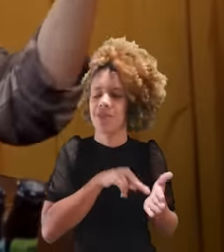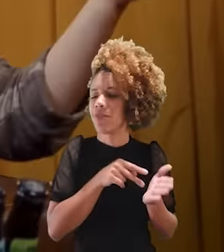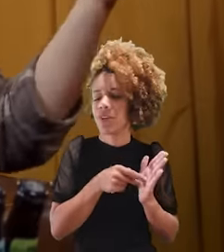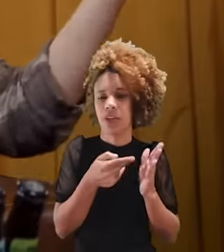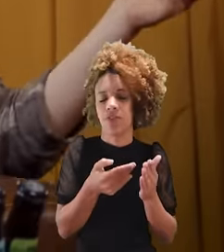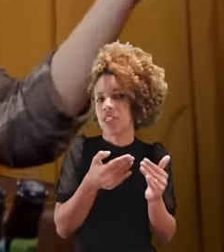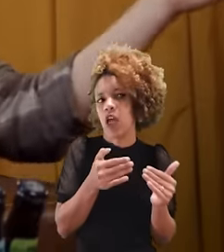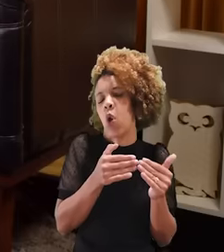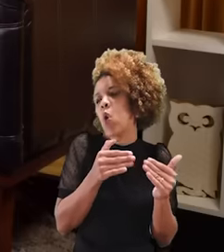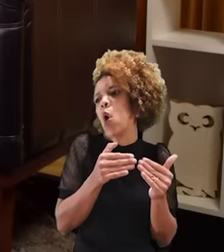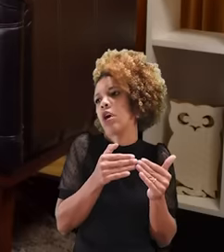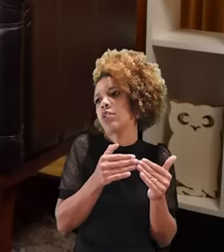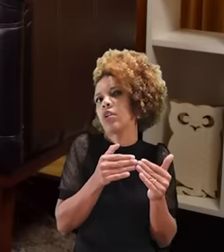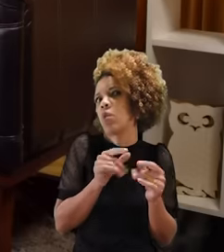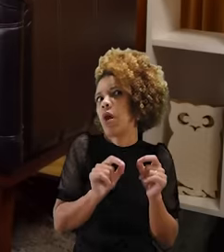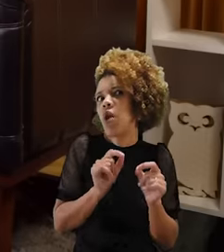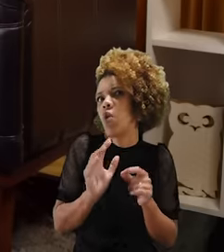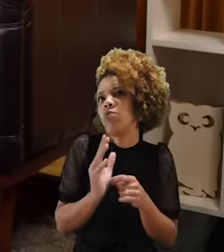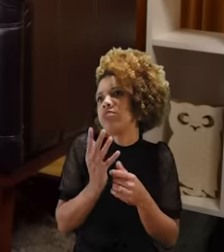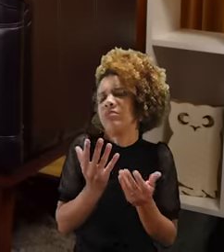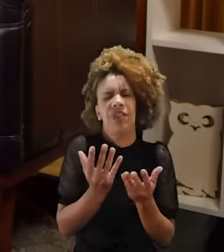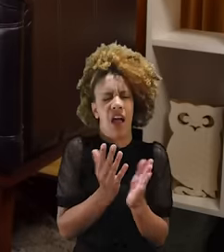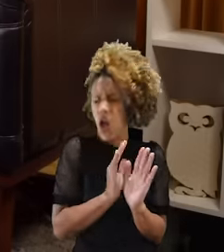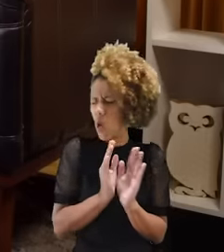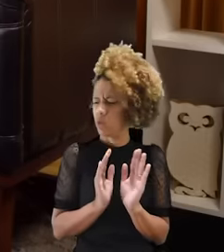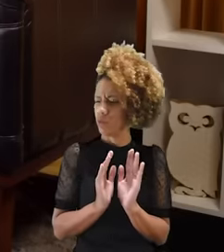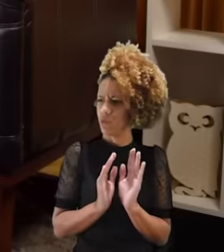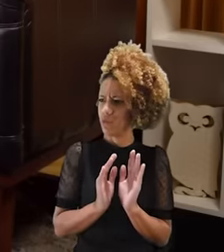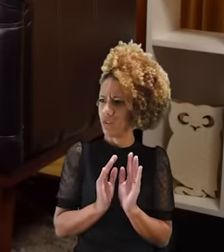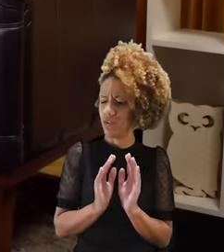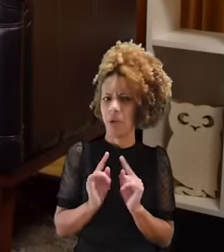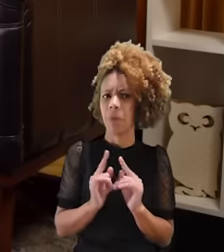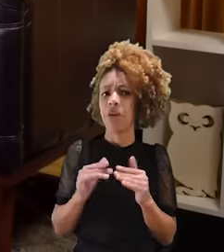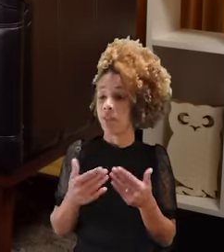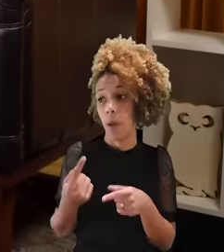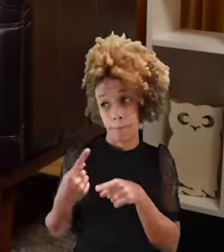coisa horrorosa que tá acontecendo Exatamente exatamente né e E desde quando porque E aí eu